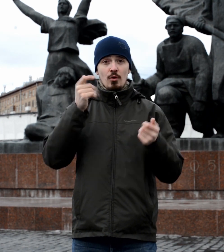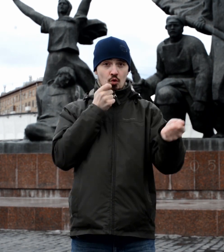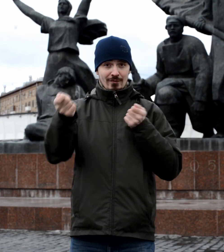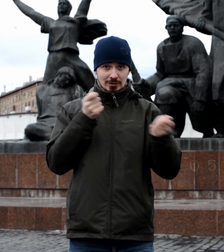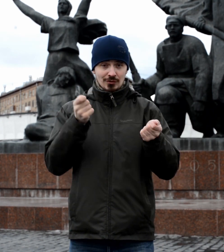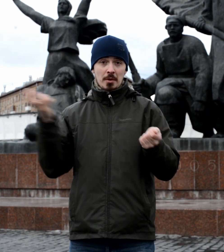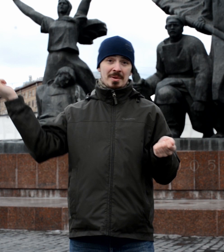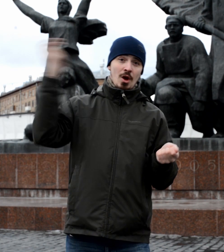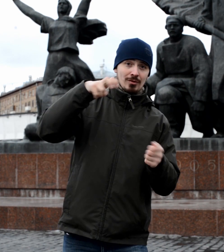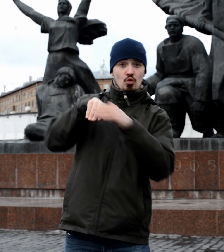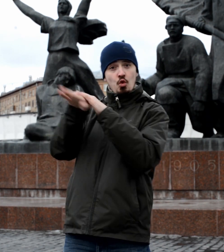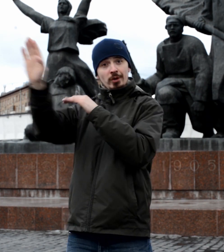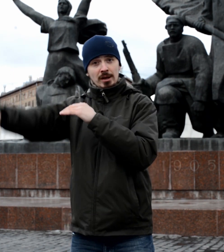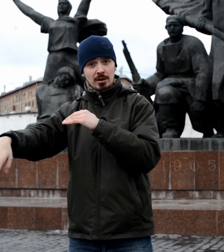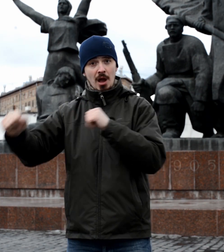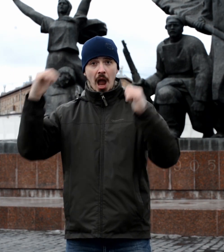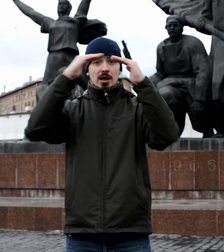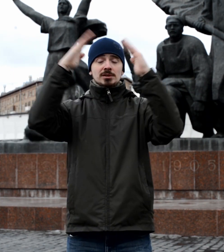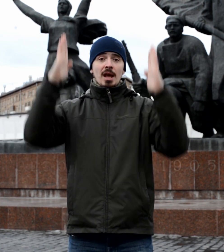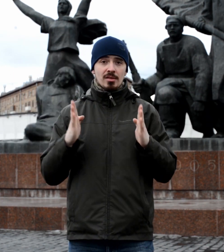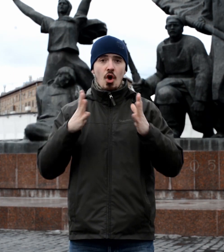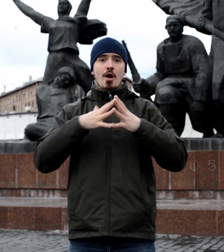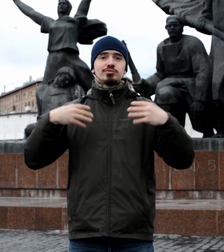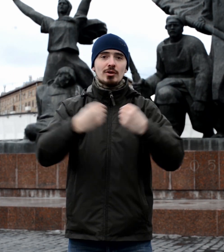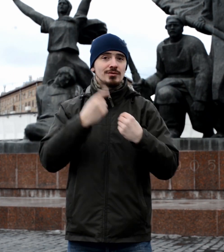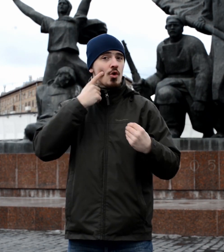Руководители приходят и уходят, а здание ВОГ остается,